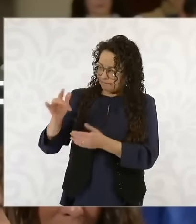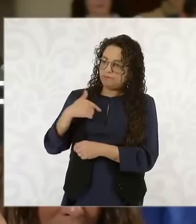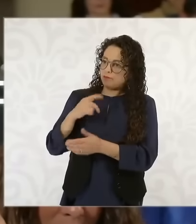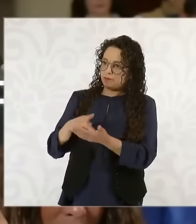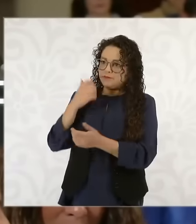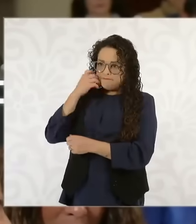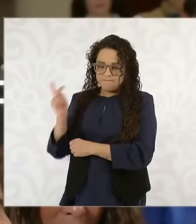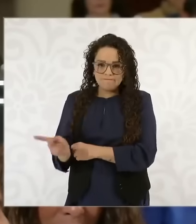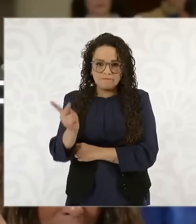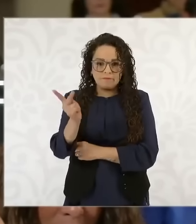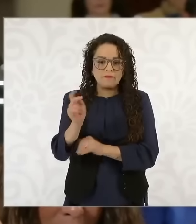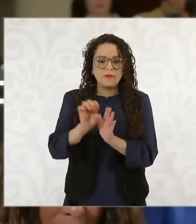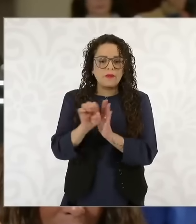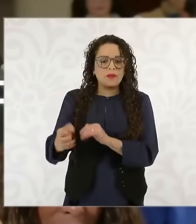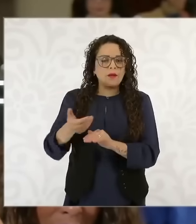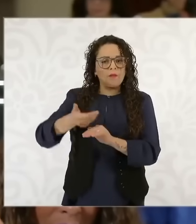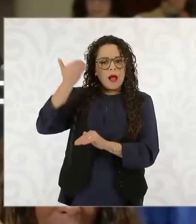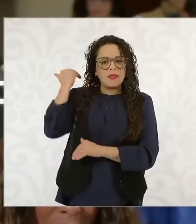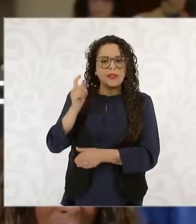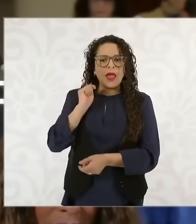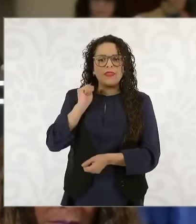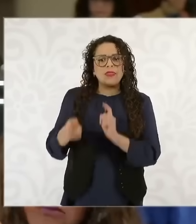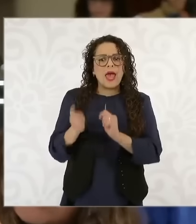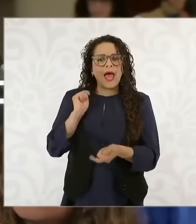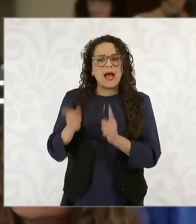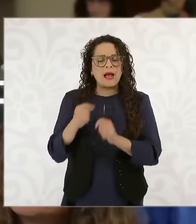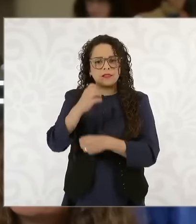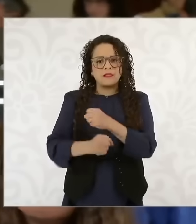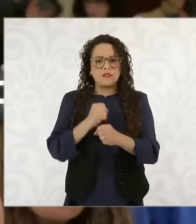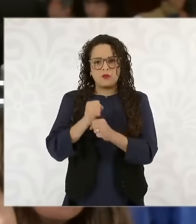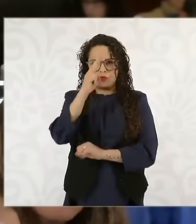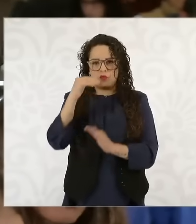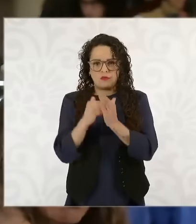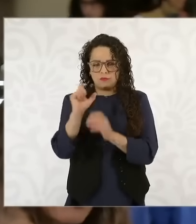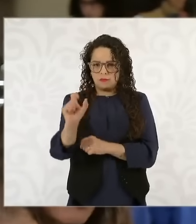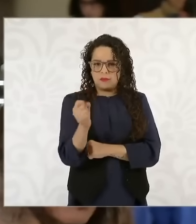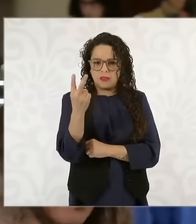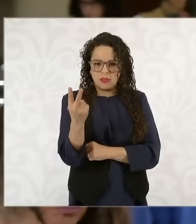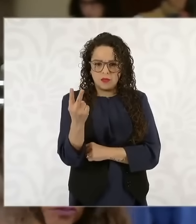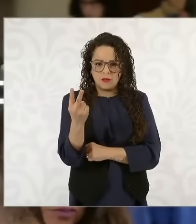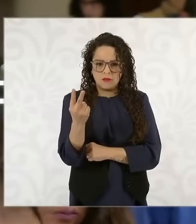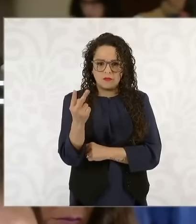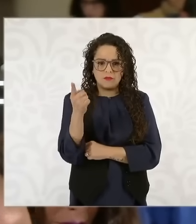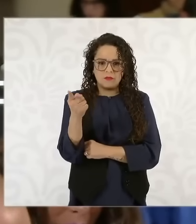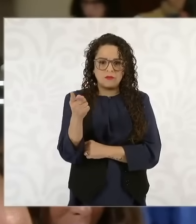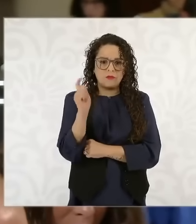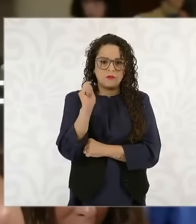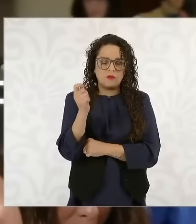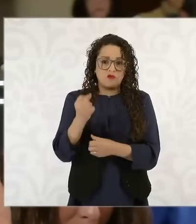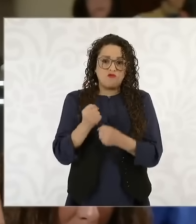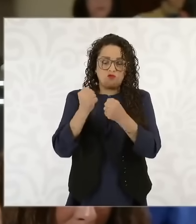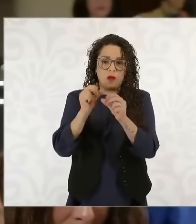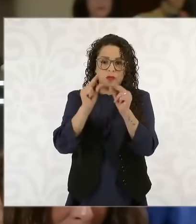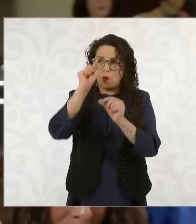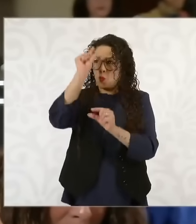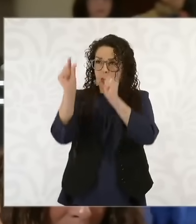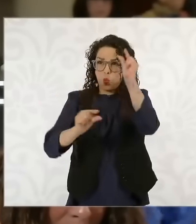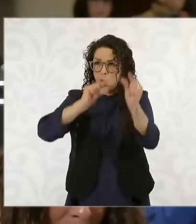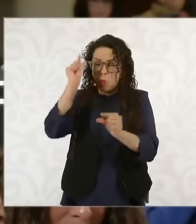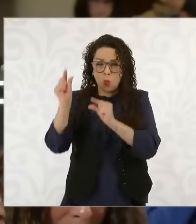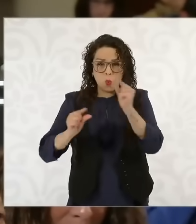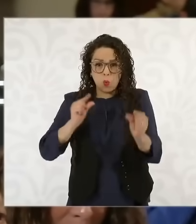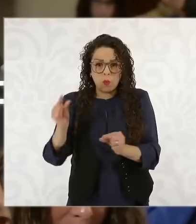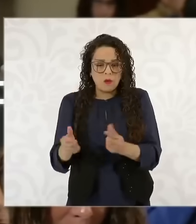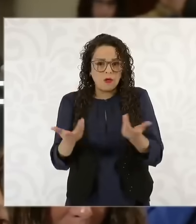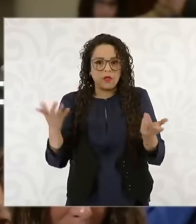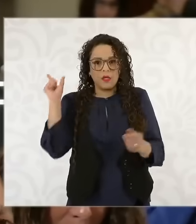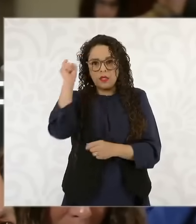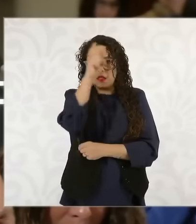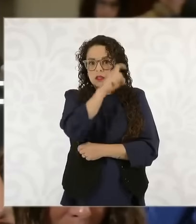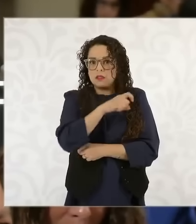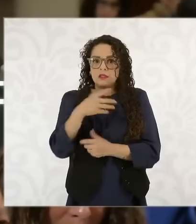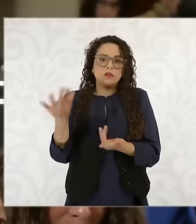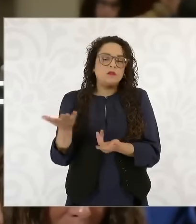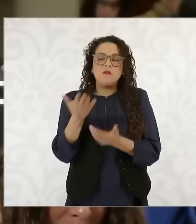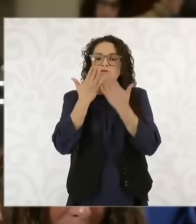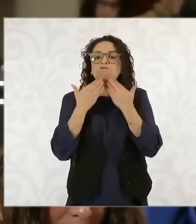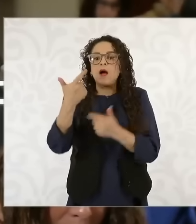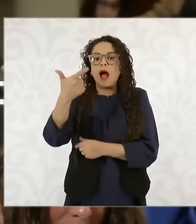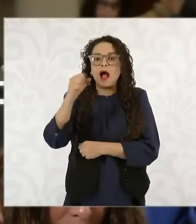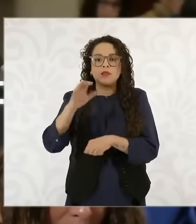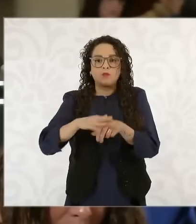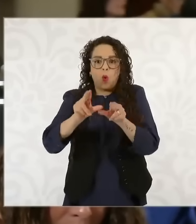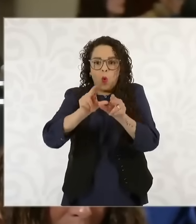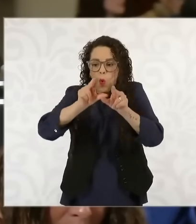tuvo Texas en el 2022 que una gran nevada y no tenían se congeló el gas y pues no podían